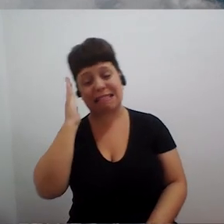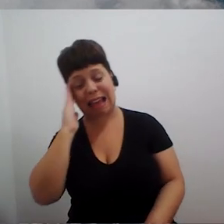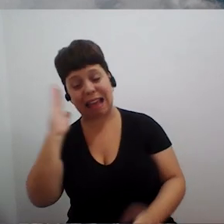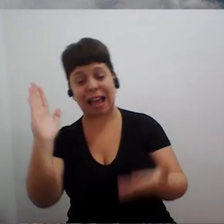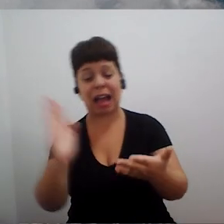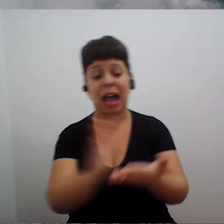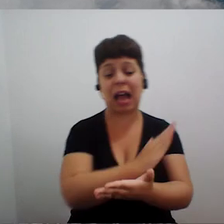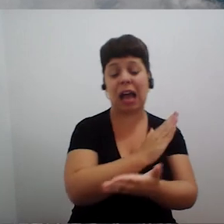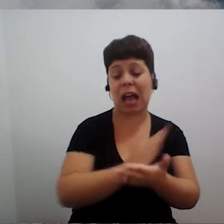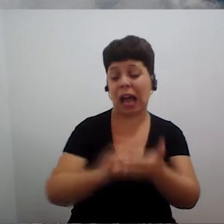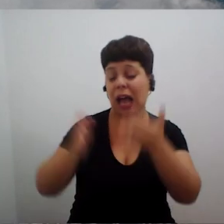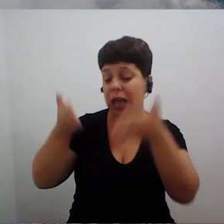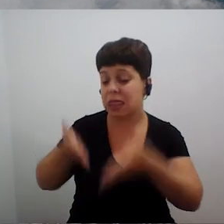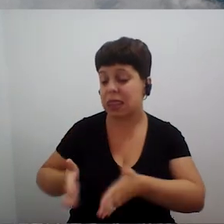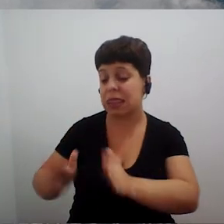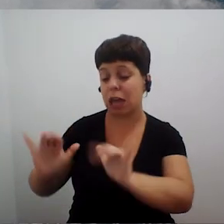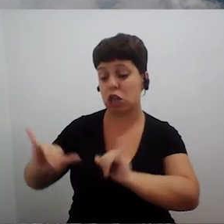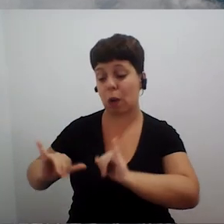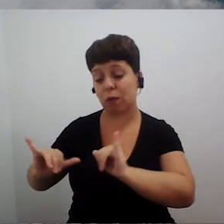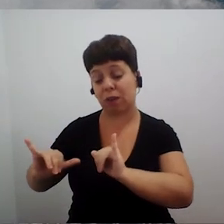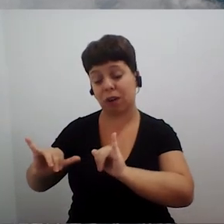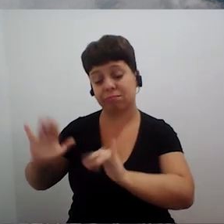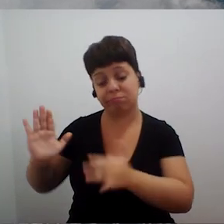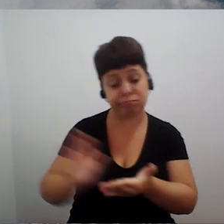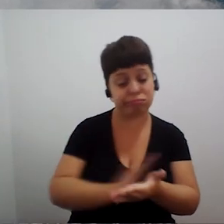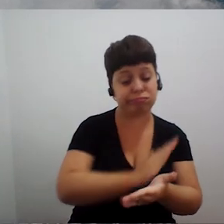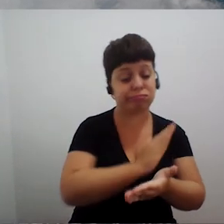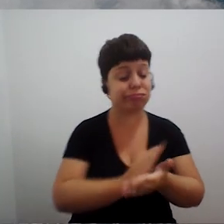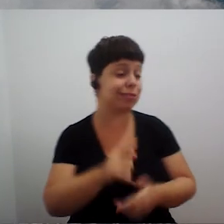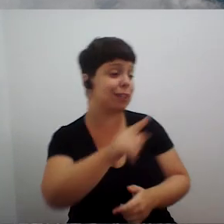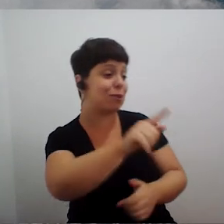Que um nasce pra sofrer